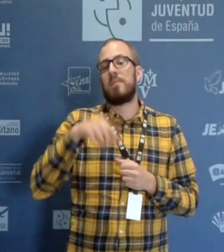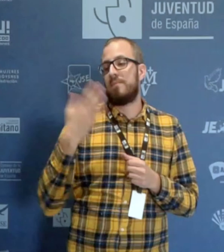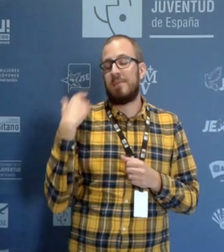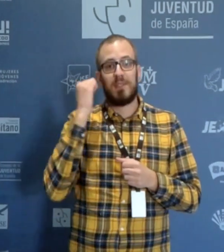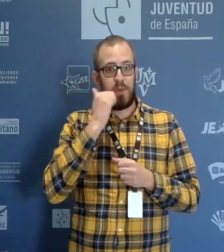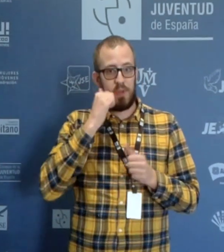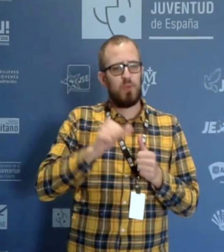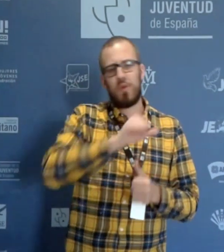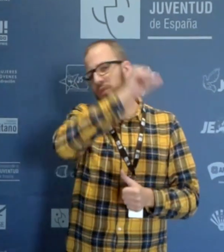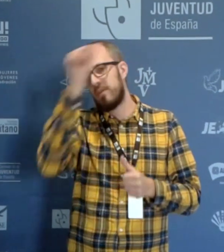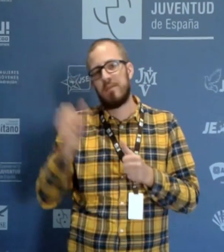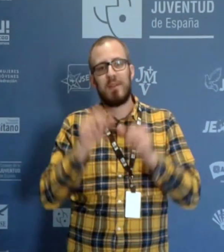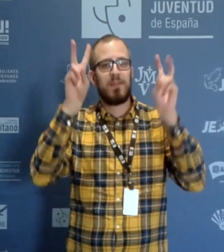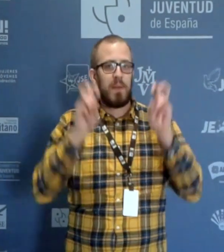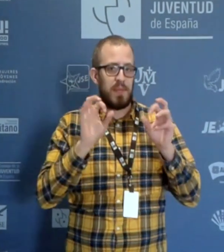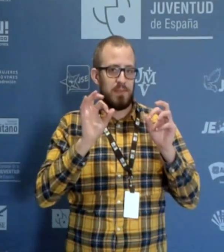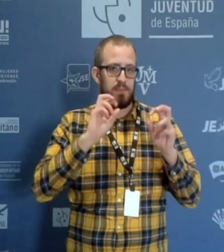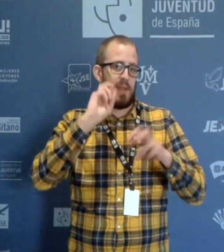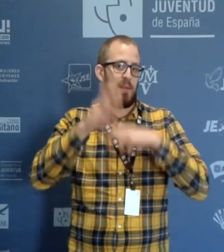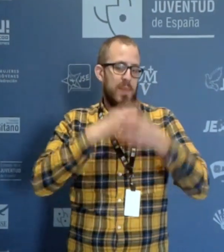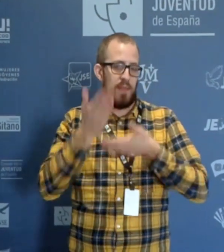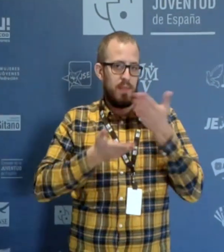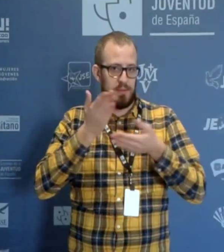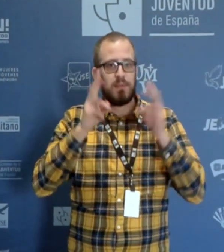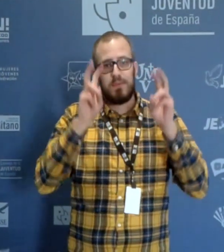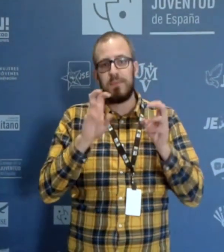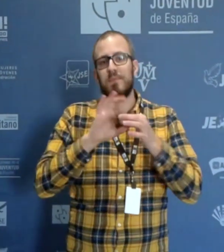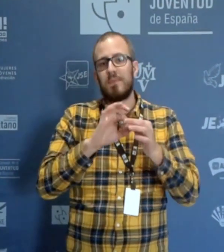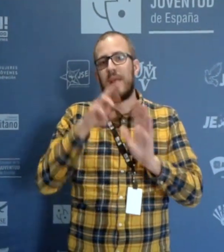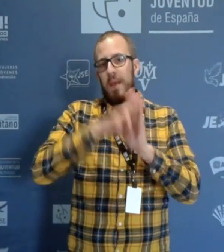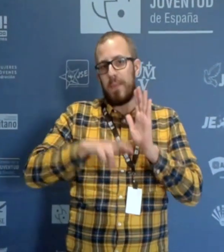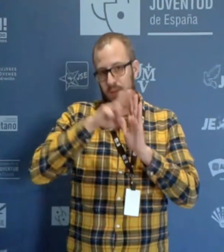Durante el día 2 de febrero, se debatieron las enmiendas sobre el nuevo Reglamento Interno